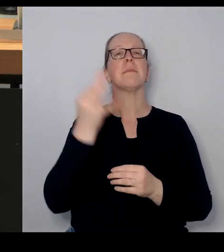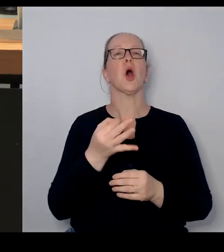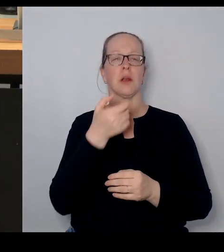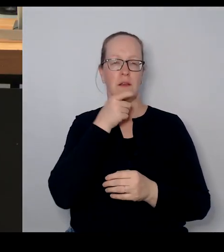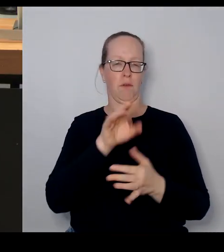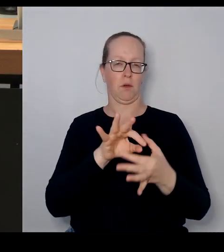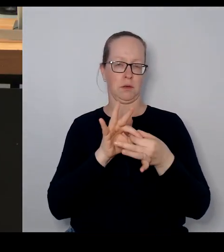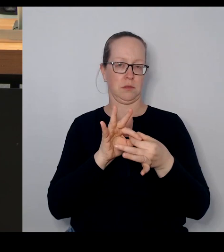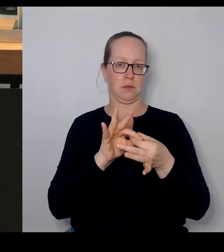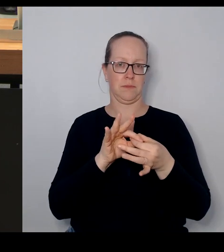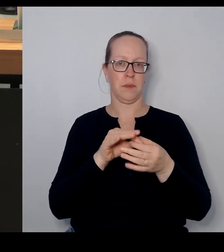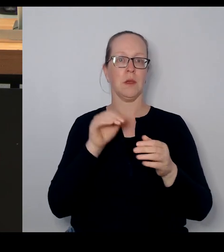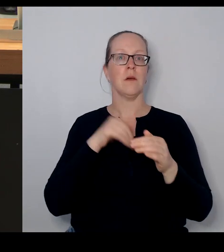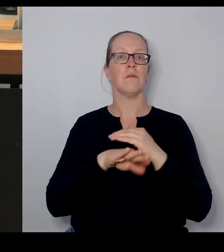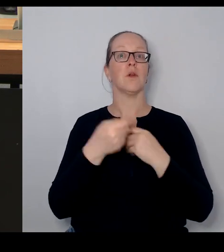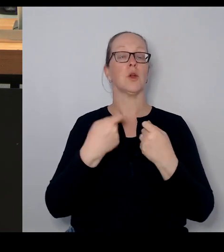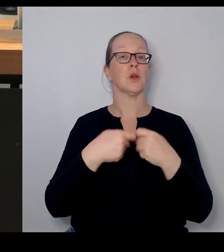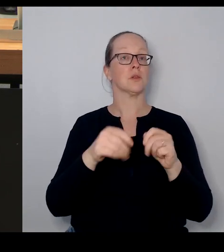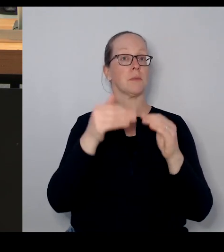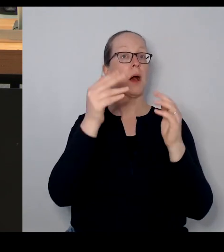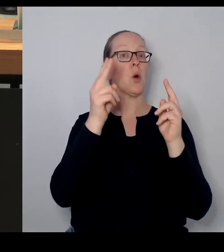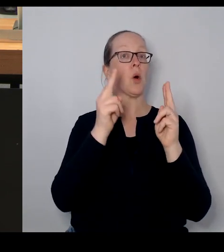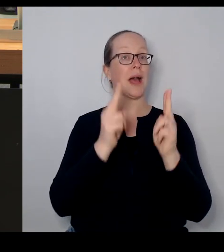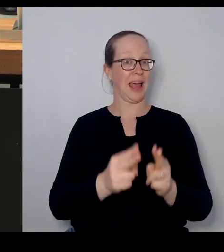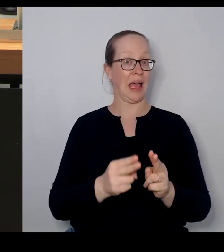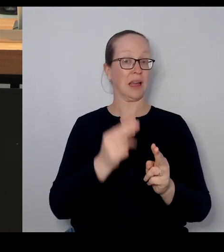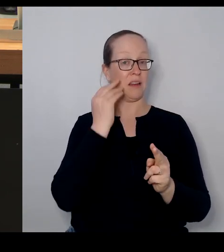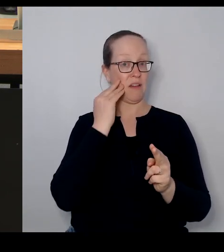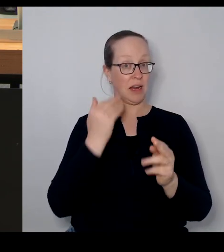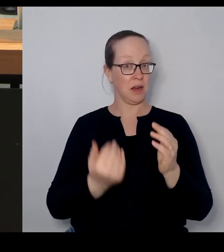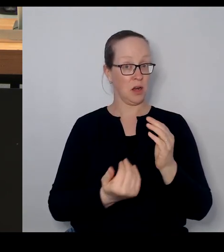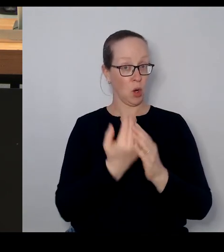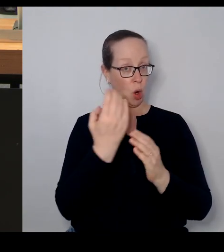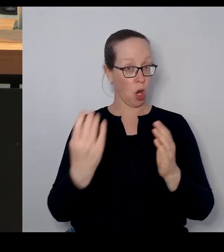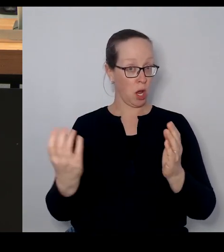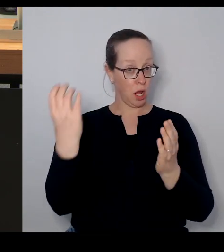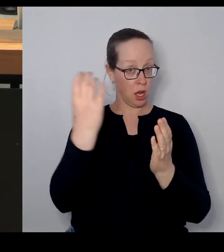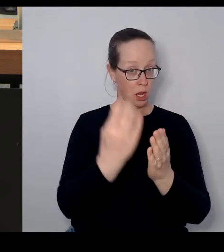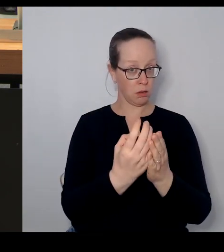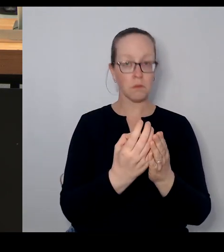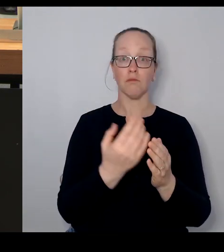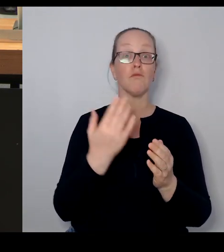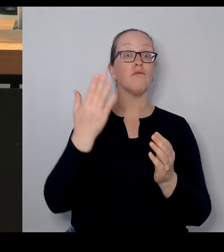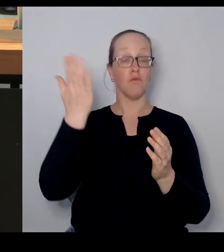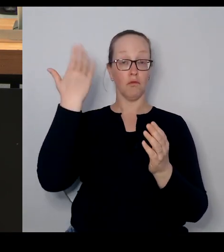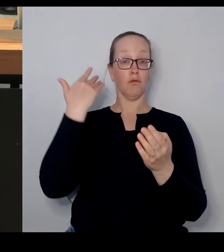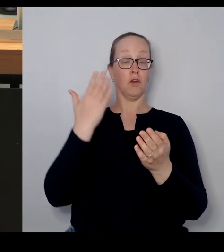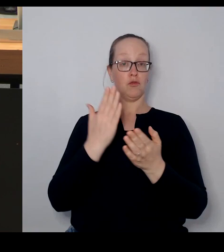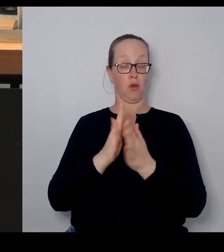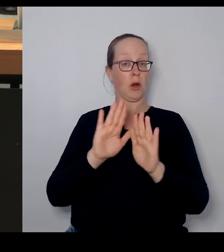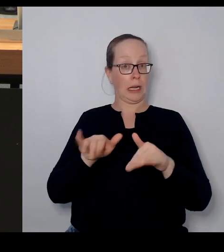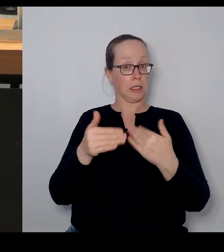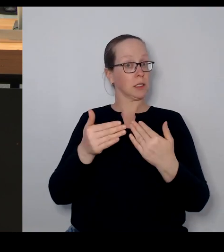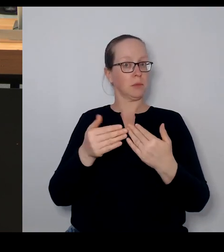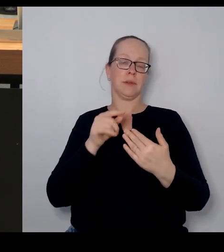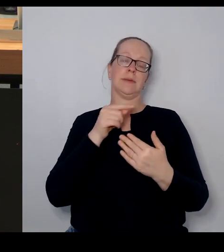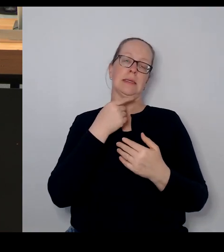Das gab es ja schon mal vorher. Da waren sie auch nicht dafür. Das wurde aber wieder neu eingesetzt, weil ihr Kumpel Putin die Ukraine